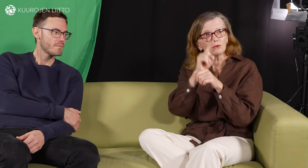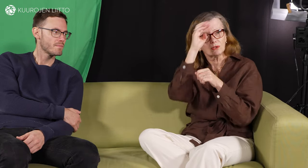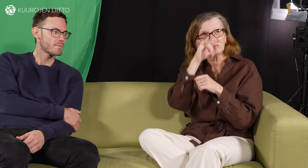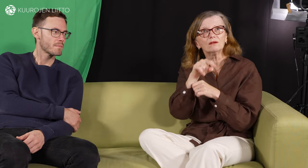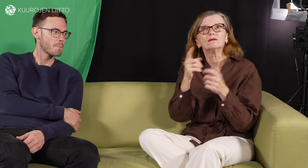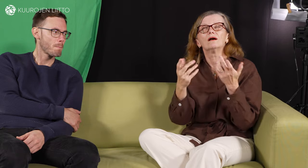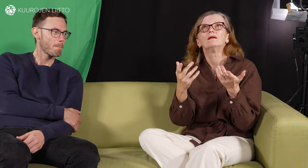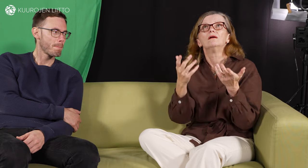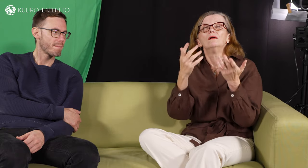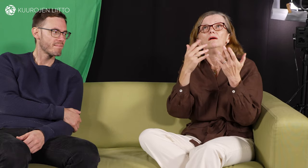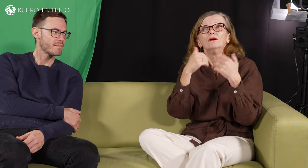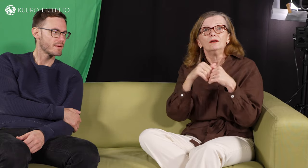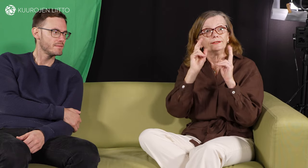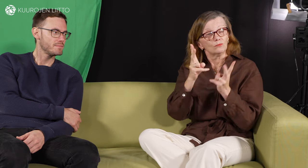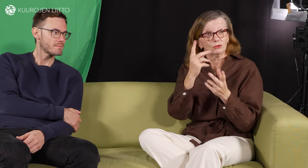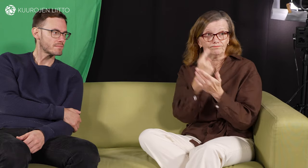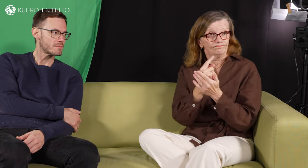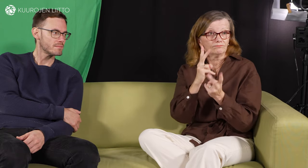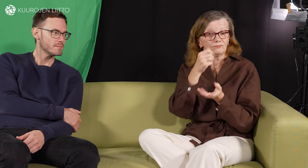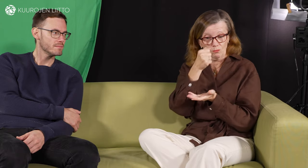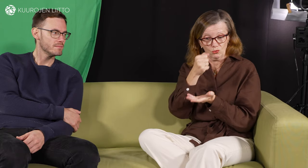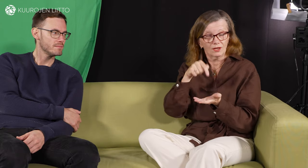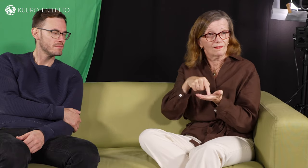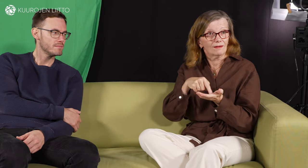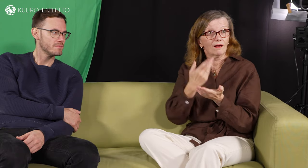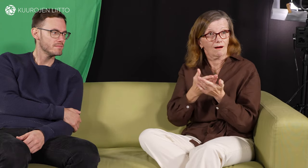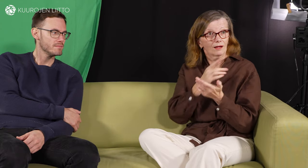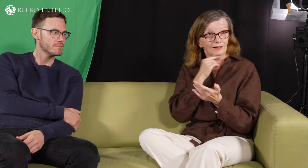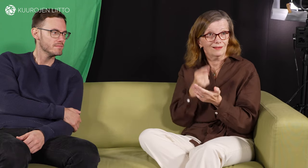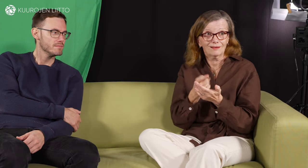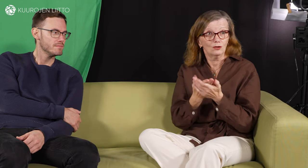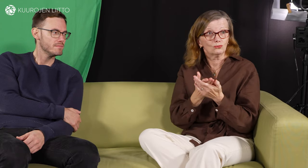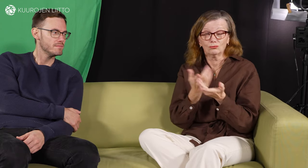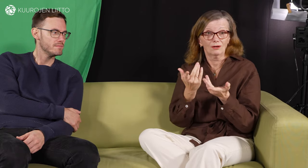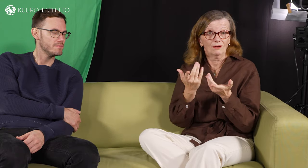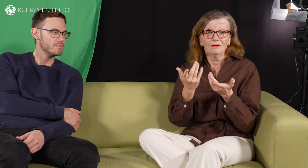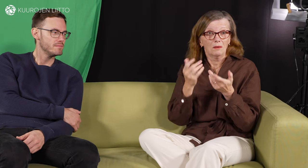Lasken budjetin ja varmistan, että se on riittävä.